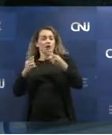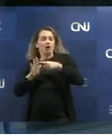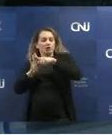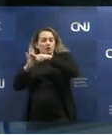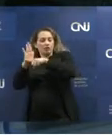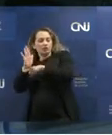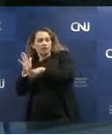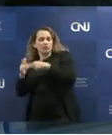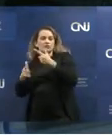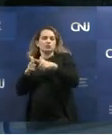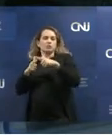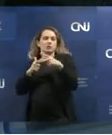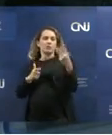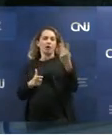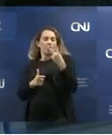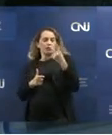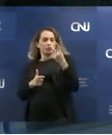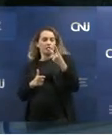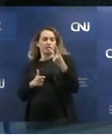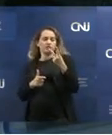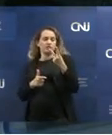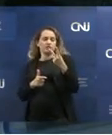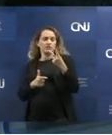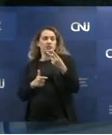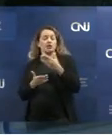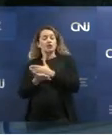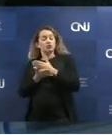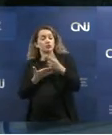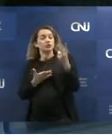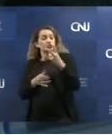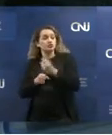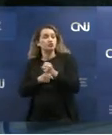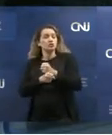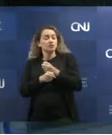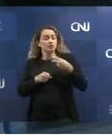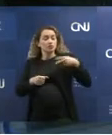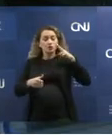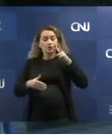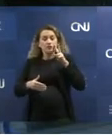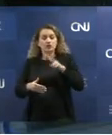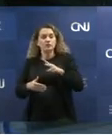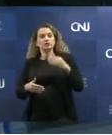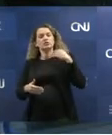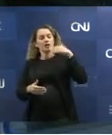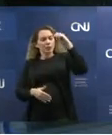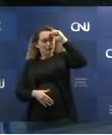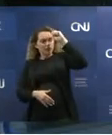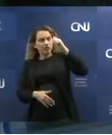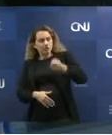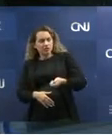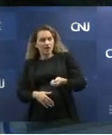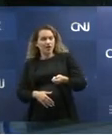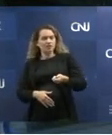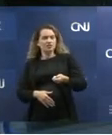Nestes dois, nós constatamos que a magistrada padecia com o acúmulo de trabalho